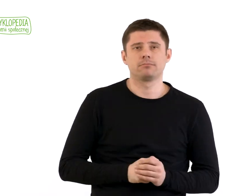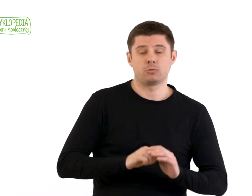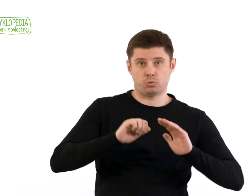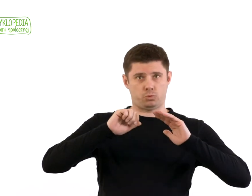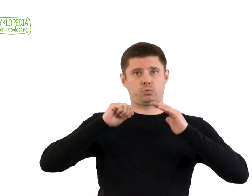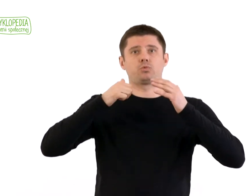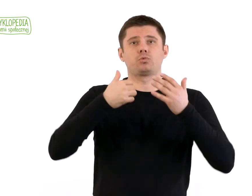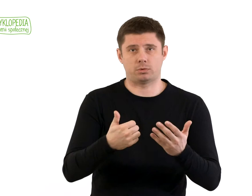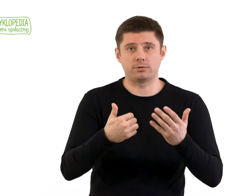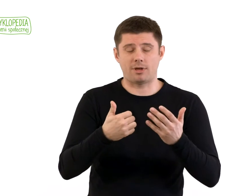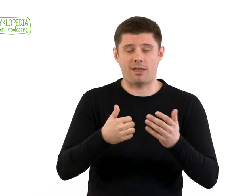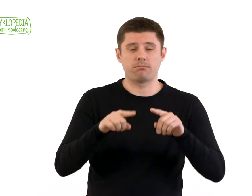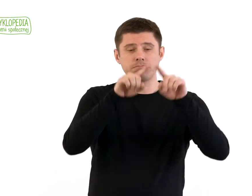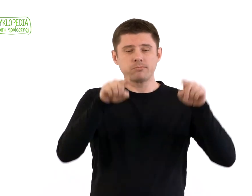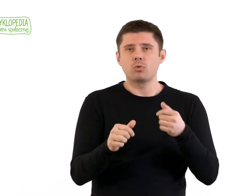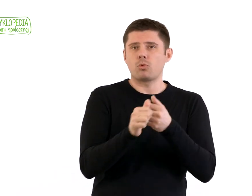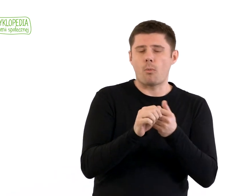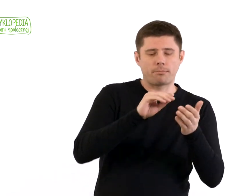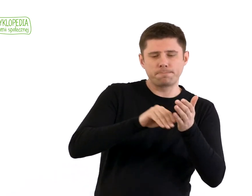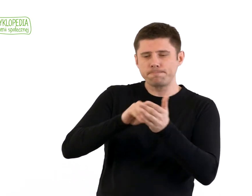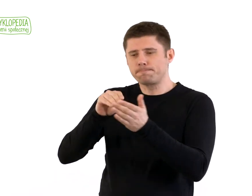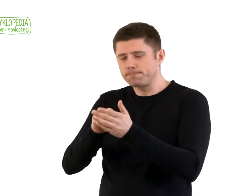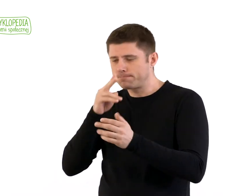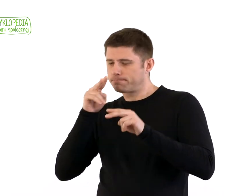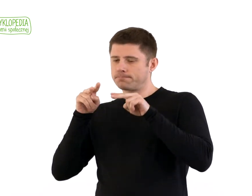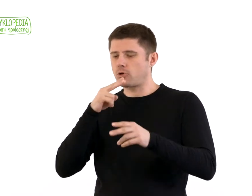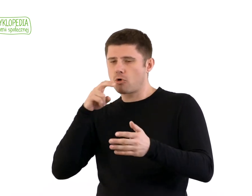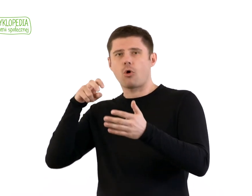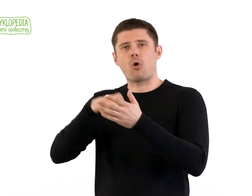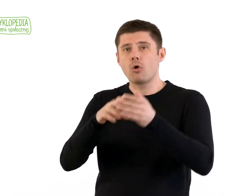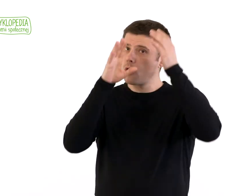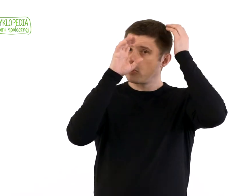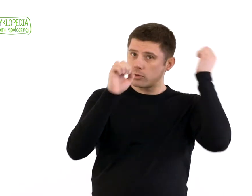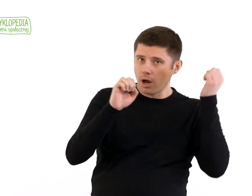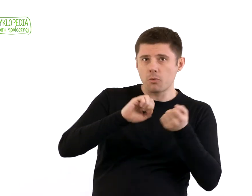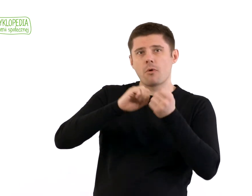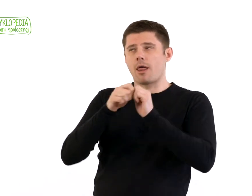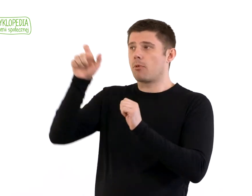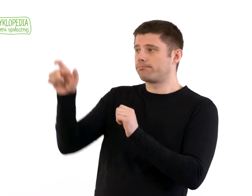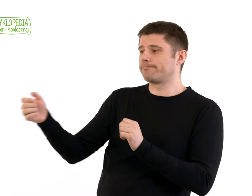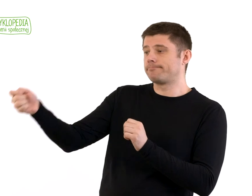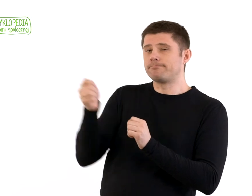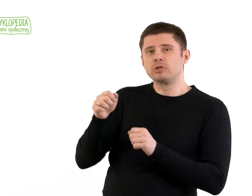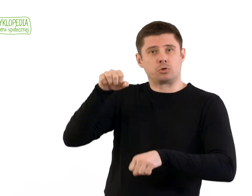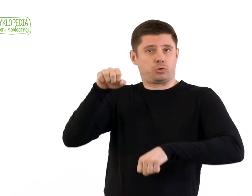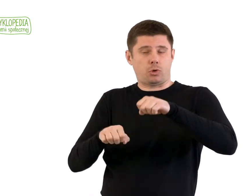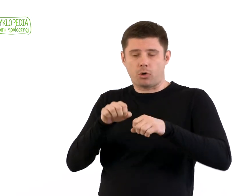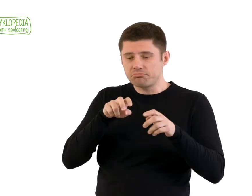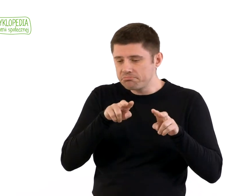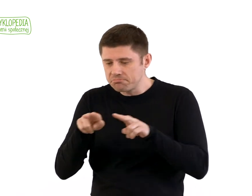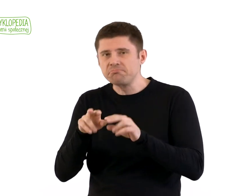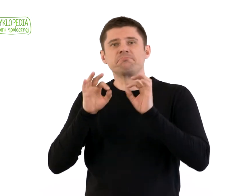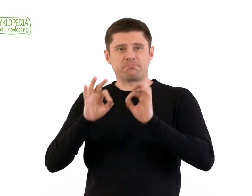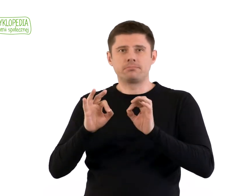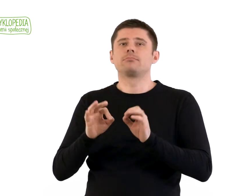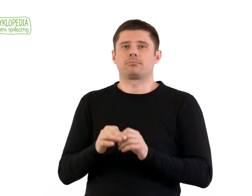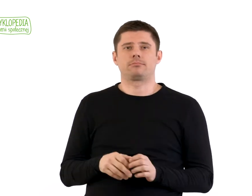6. uwierzytelnione notarialnie lub przed pracownikiem sądu podpisy wszystkich członków zarządu.